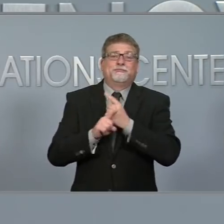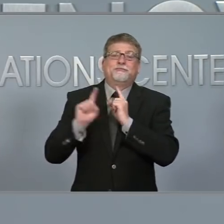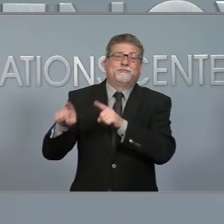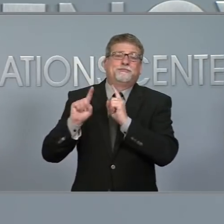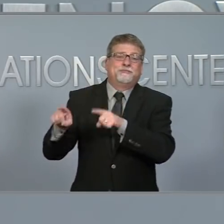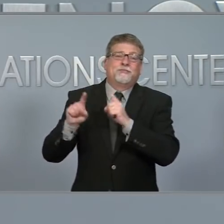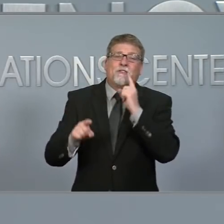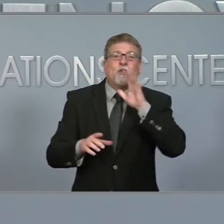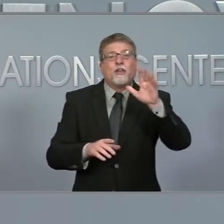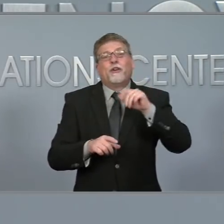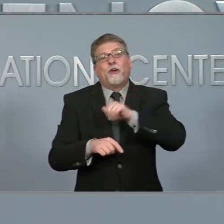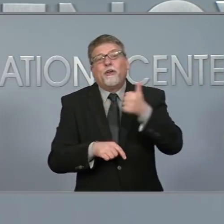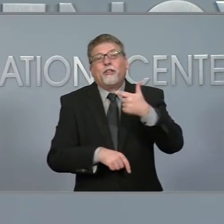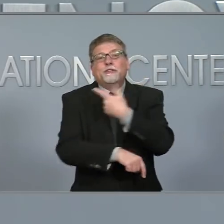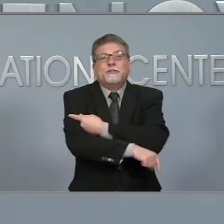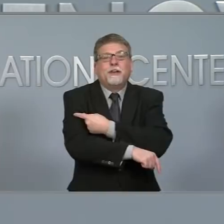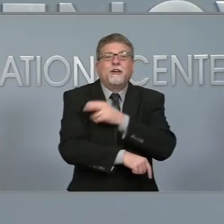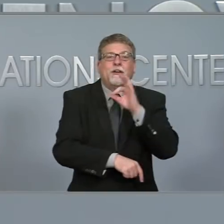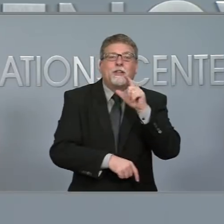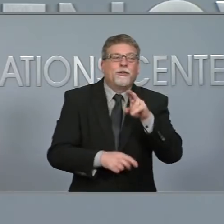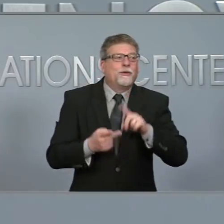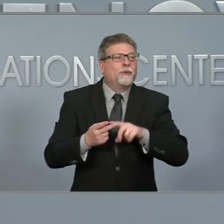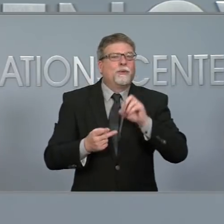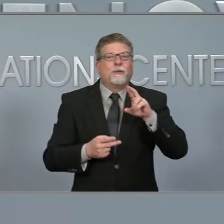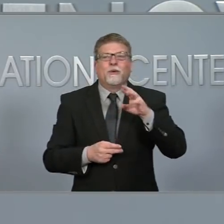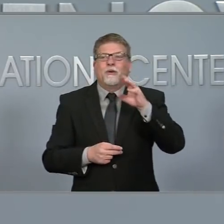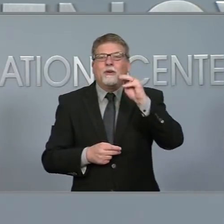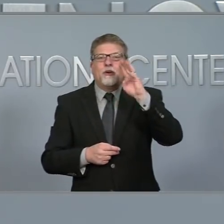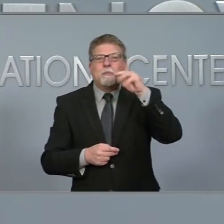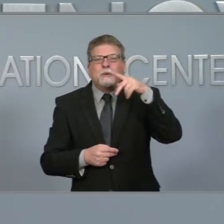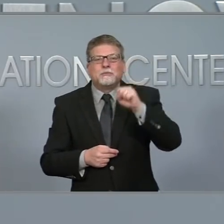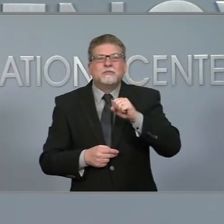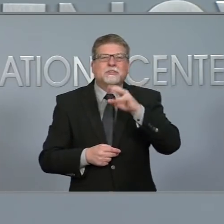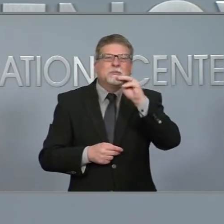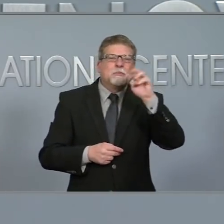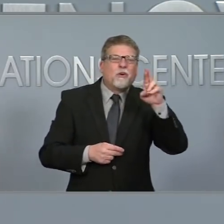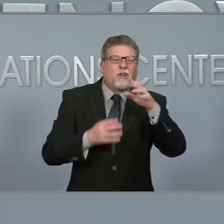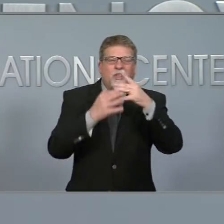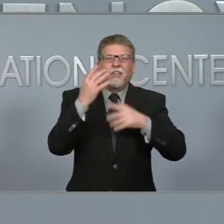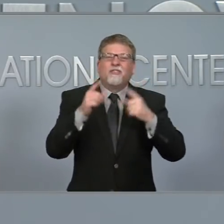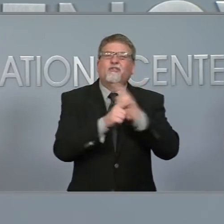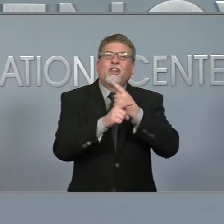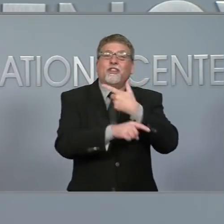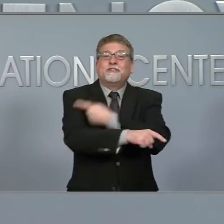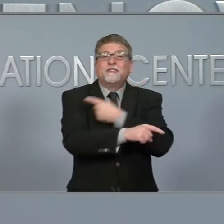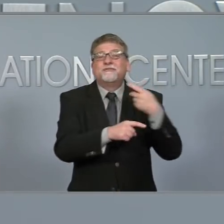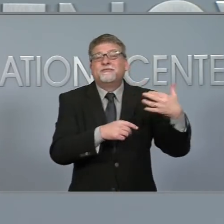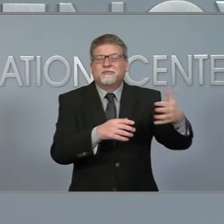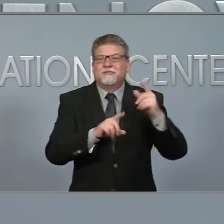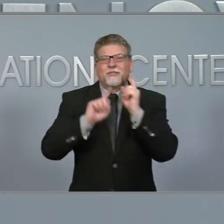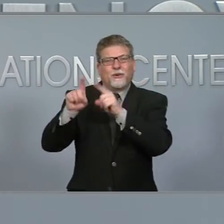las vacunas a dónde va el niño para las consultas, y esto es importante porque los